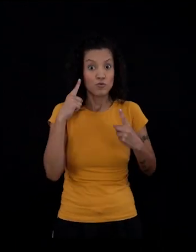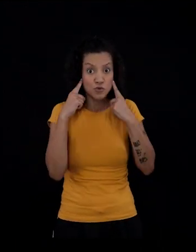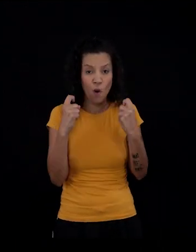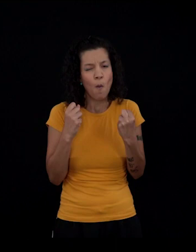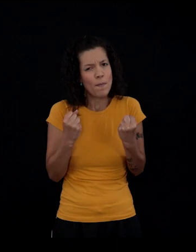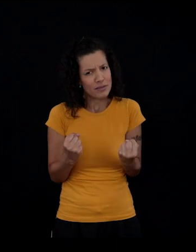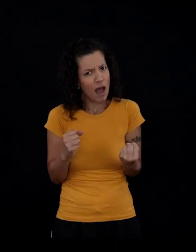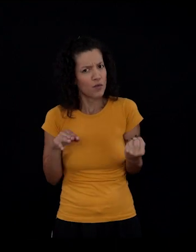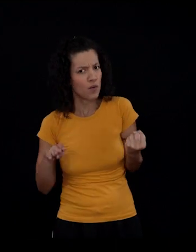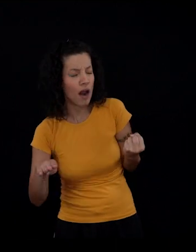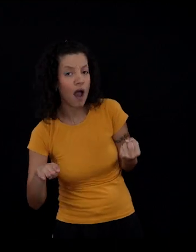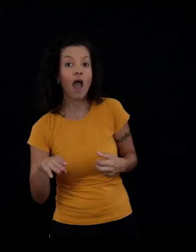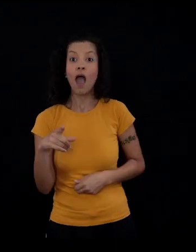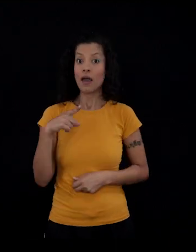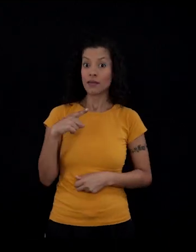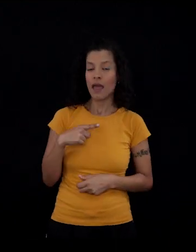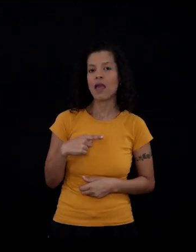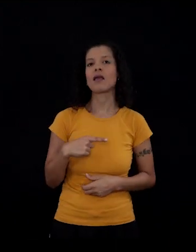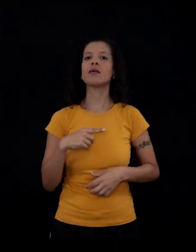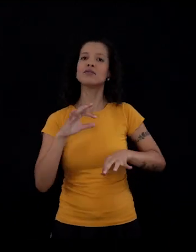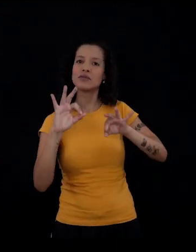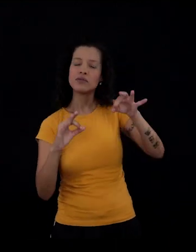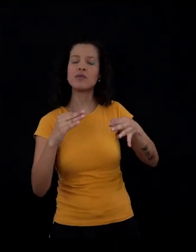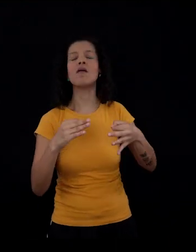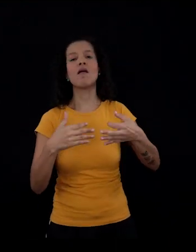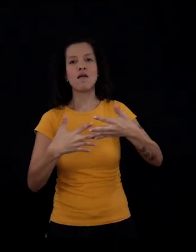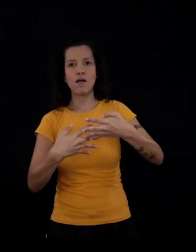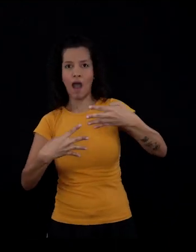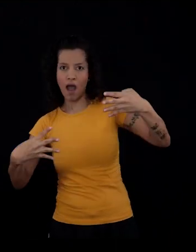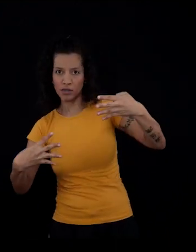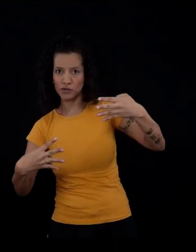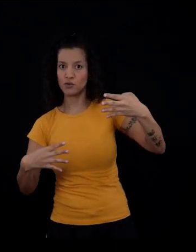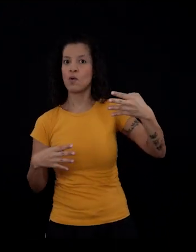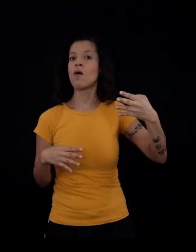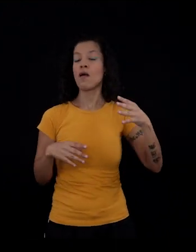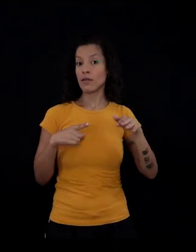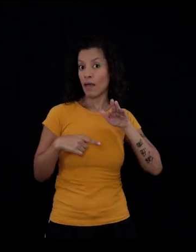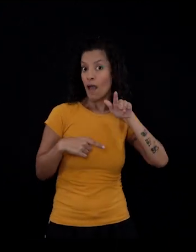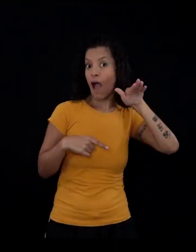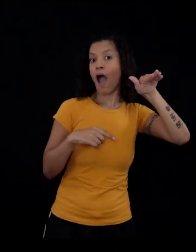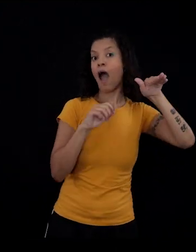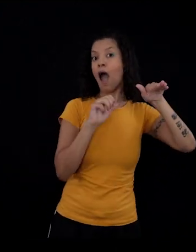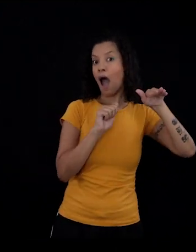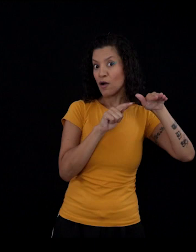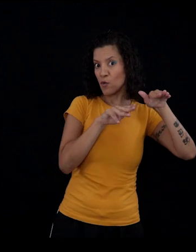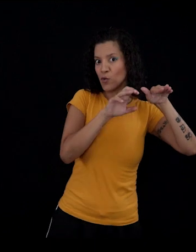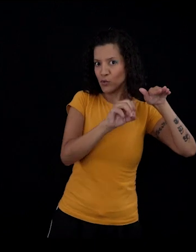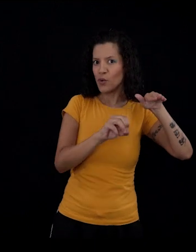Aquele grave... Então tem meio que a distribuição do arranjo, tem os agudos e o maracá faz um desenho.